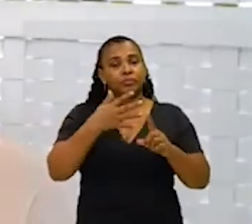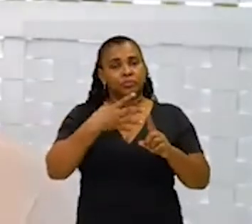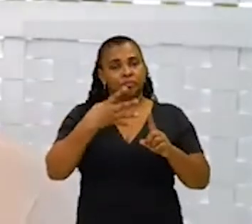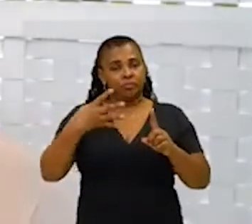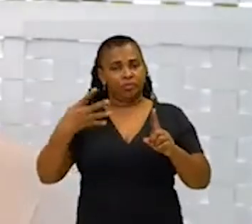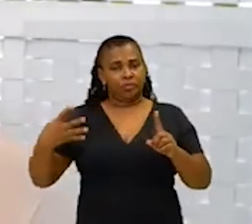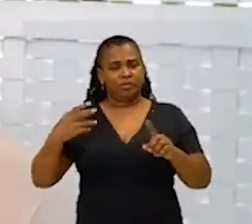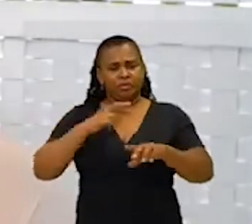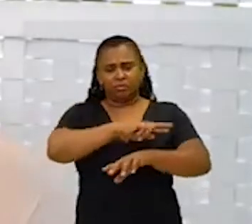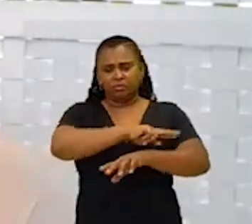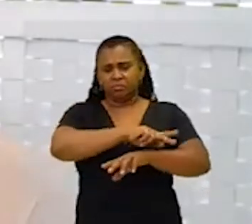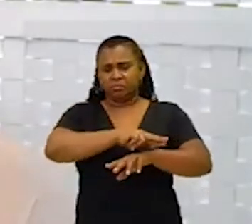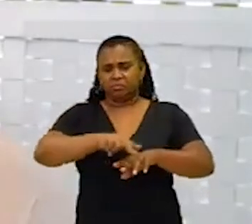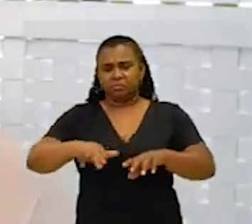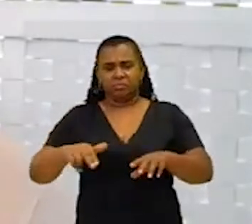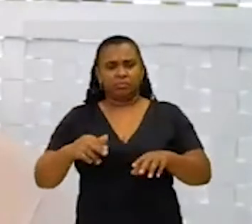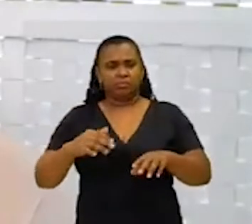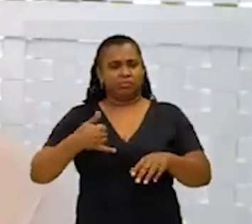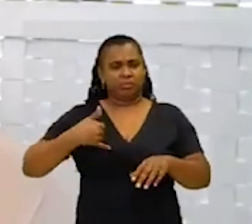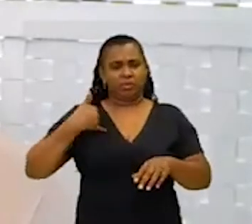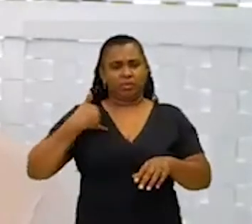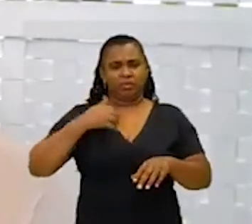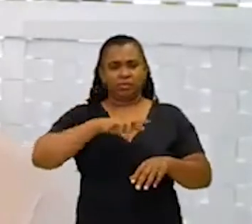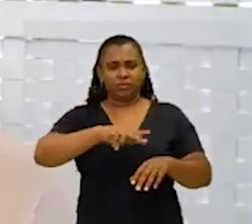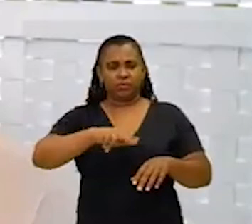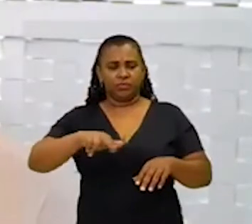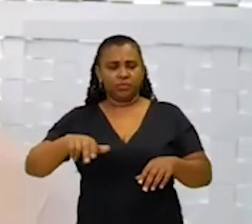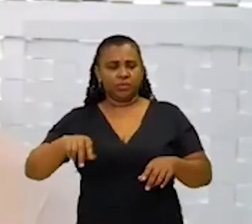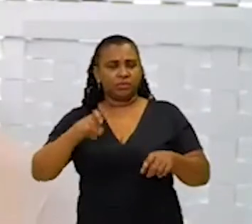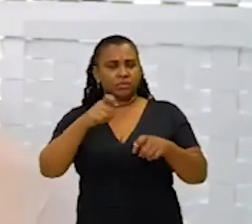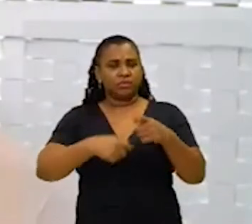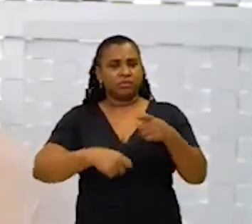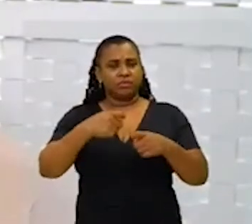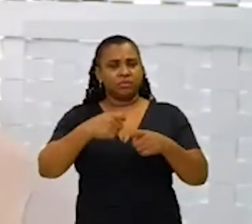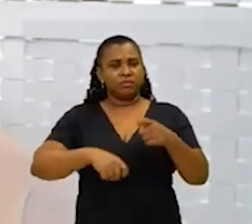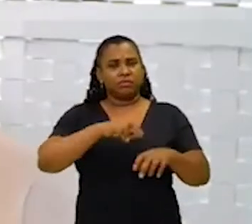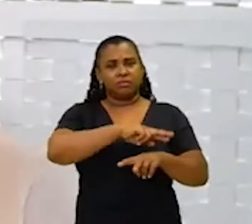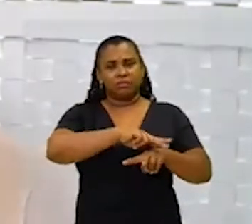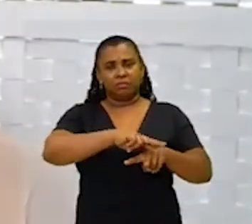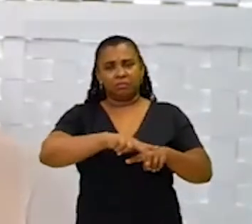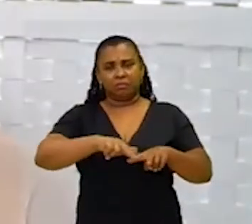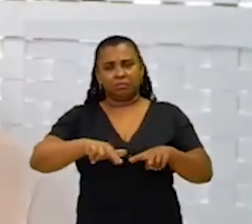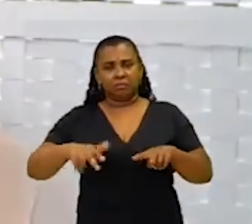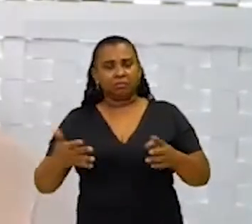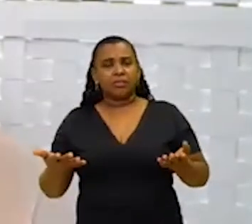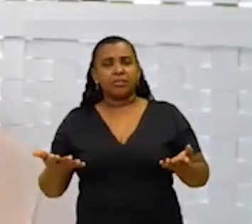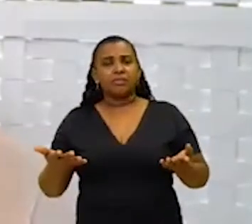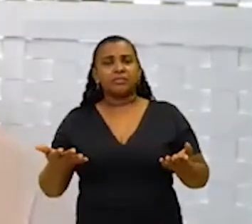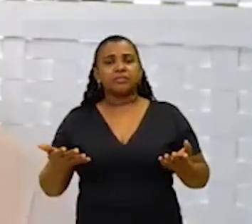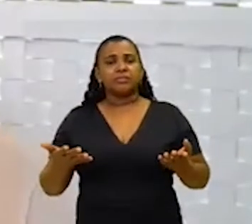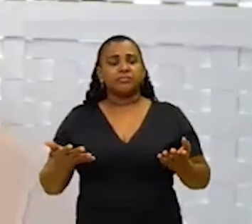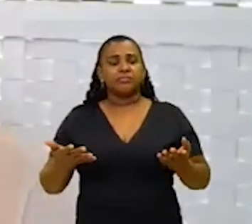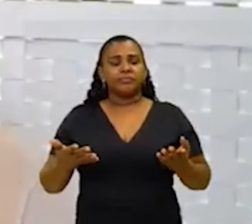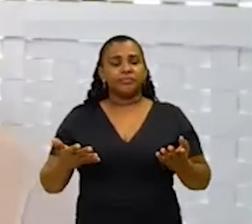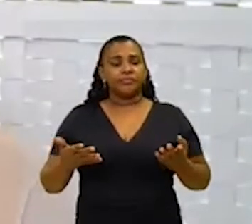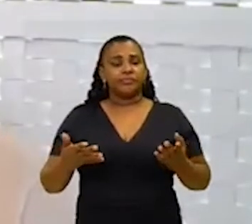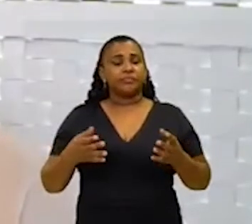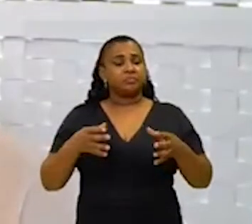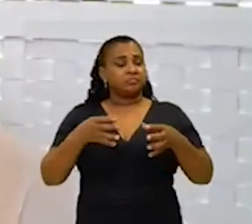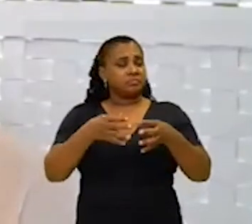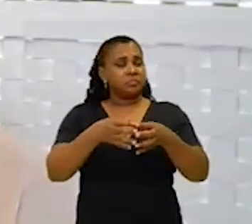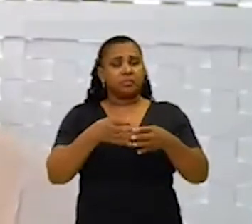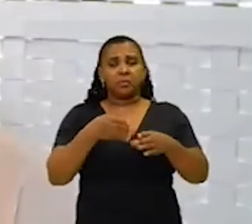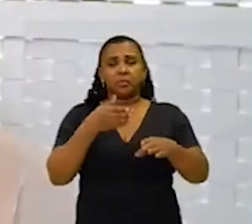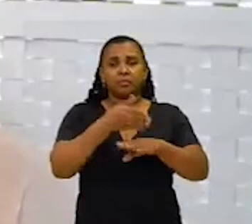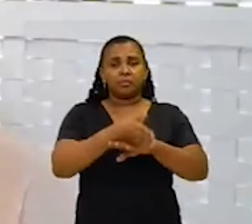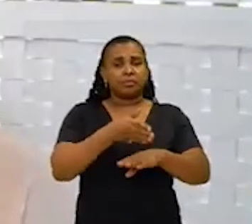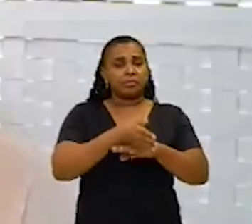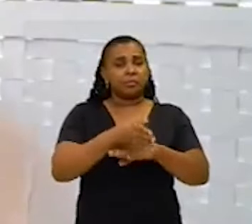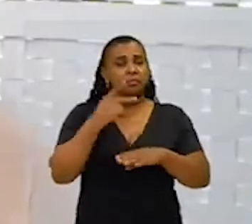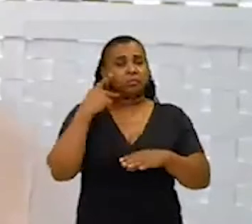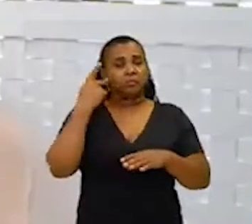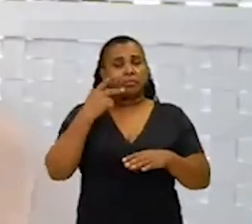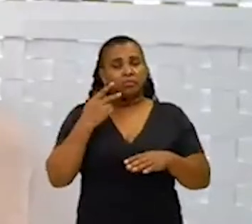é diversos etariamente sexualmente interna de gênero é sempre entender que pensar gênero e